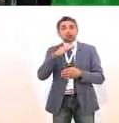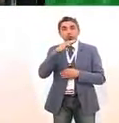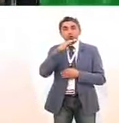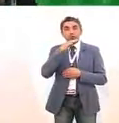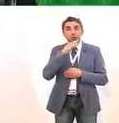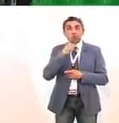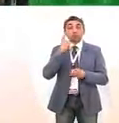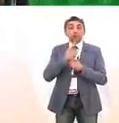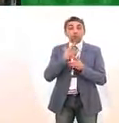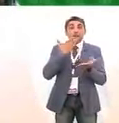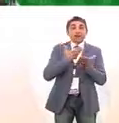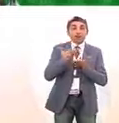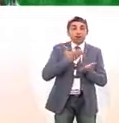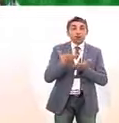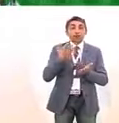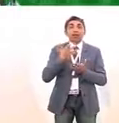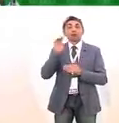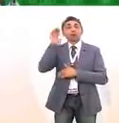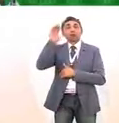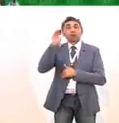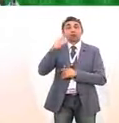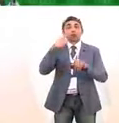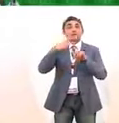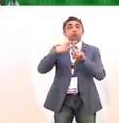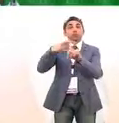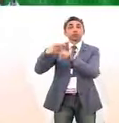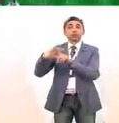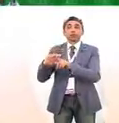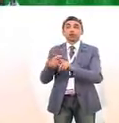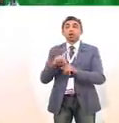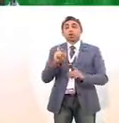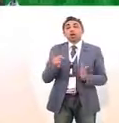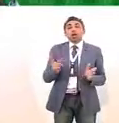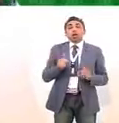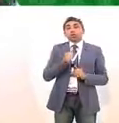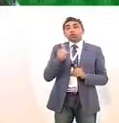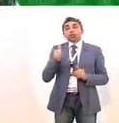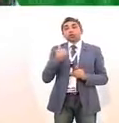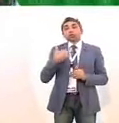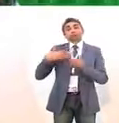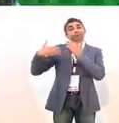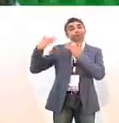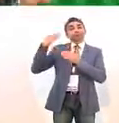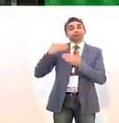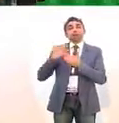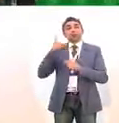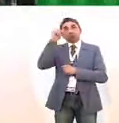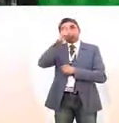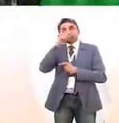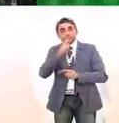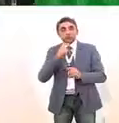raccontare una visione di futuro positivo, non soltanto legata alle preoccupazioni, è